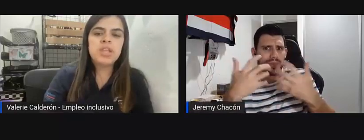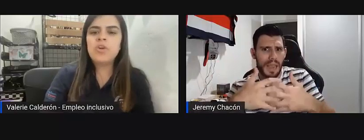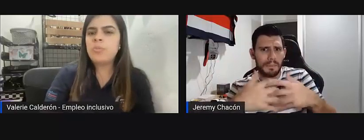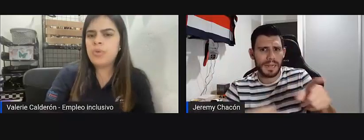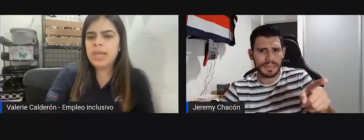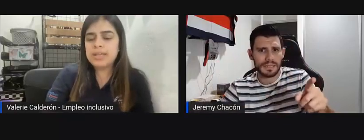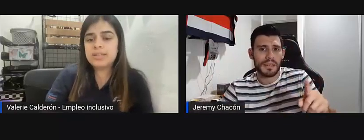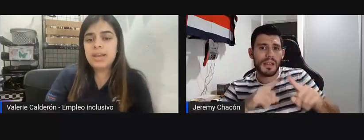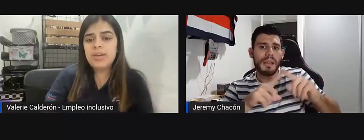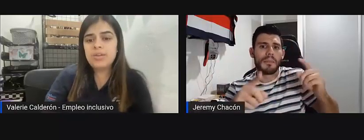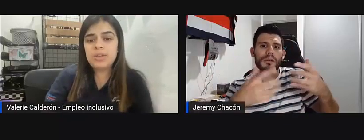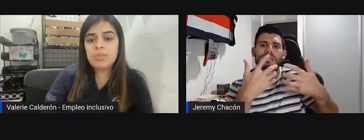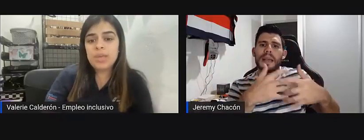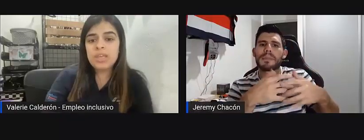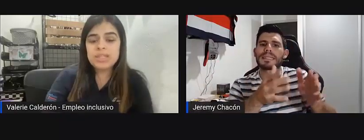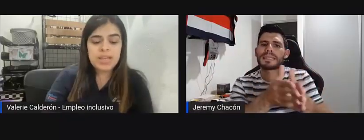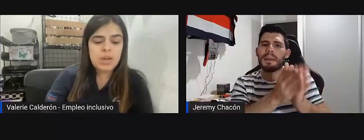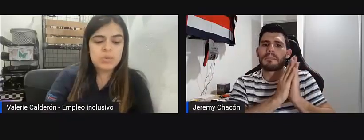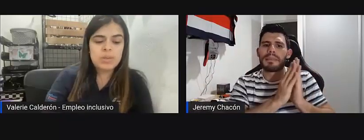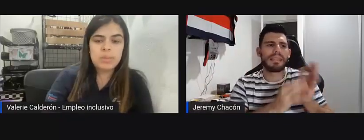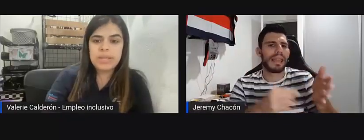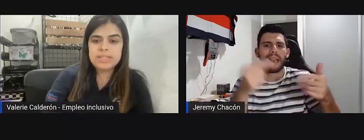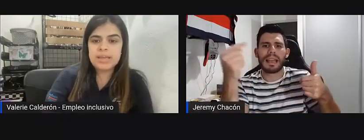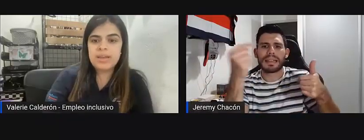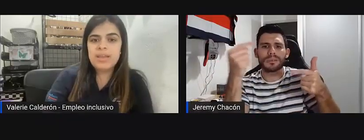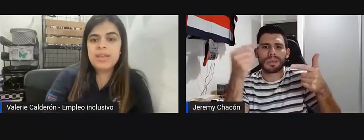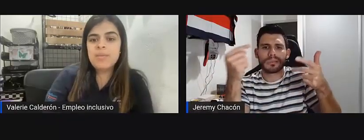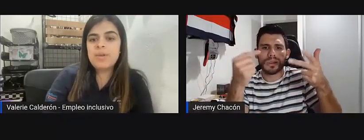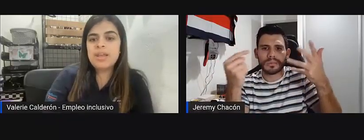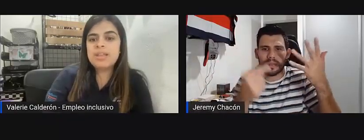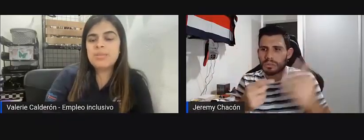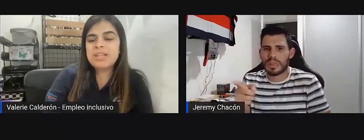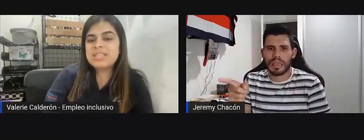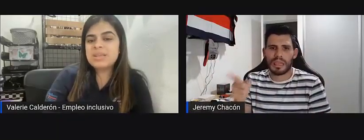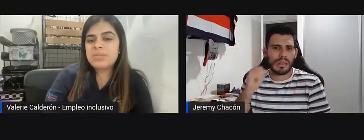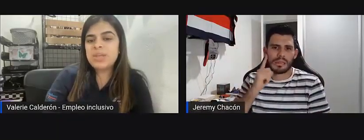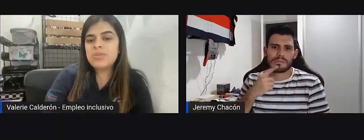un técnico pueden hacerlo y pueden Ingresar a una empresa Verdad que tal vez esté pidiendo